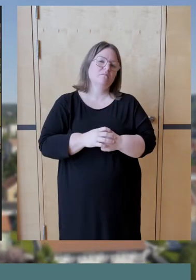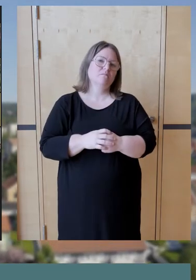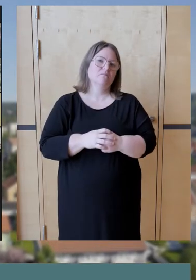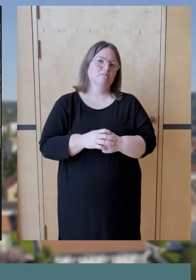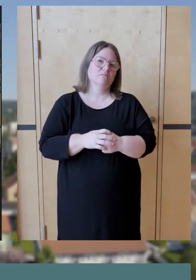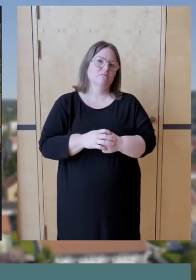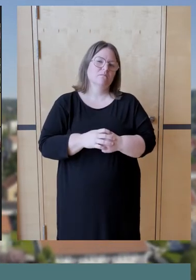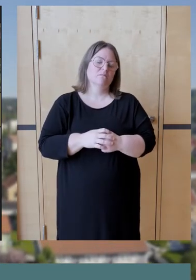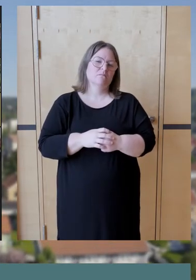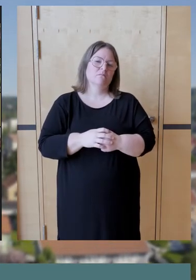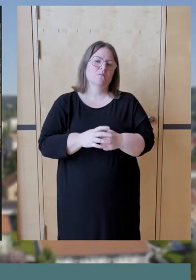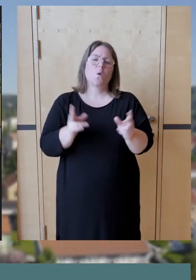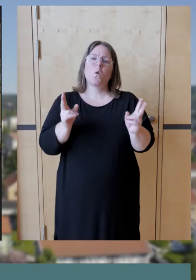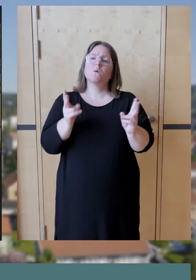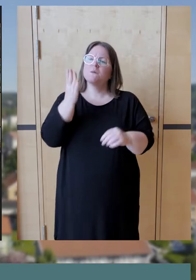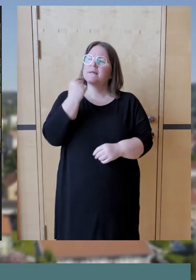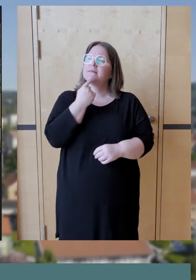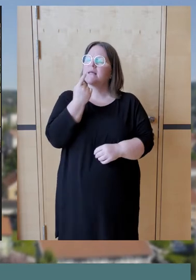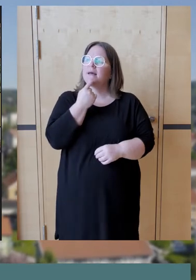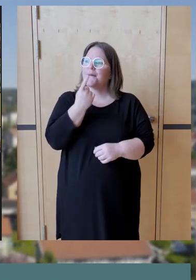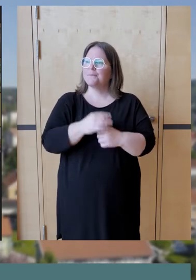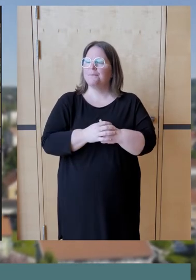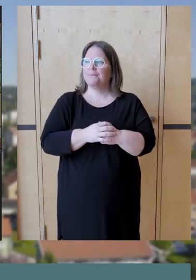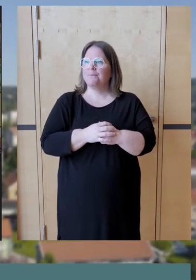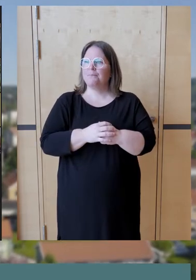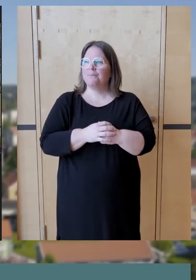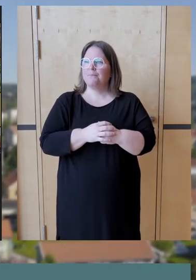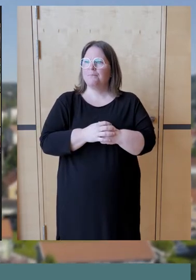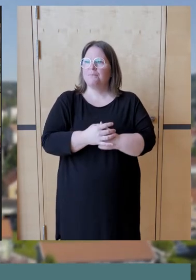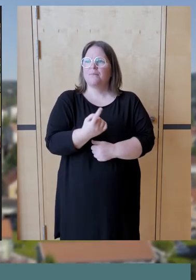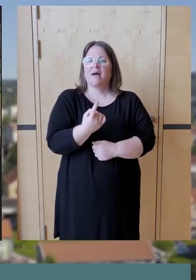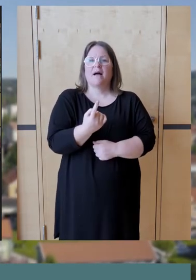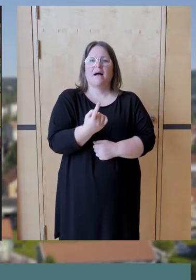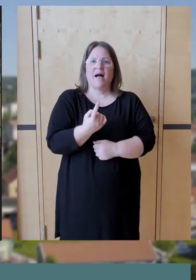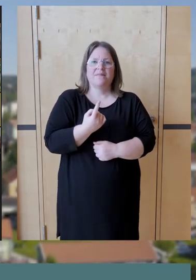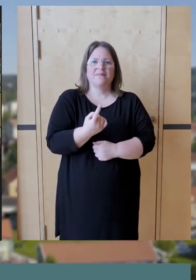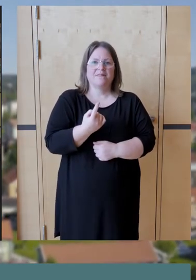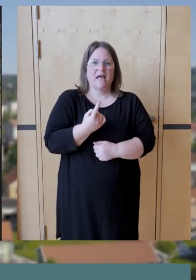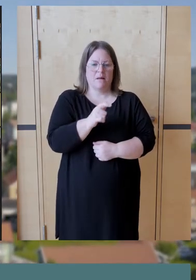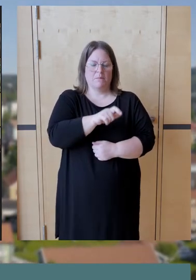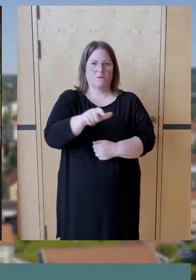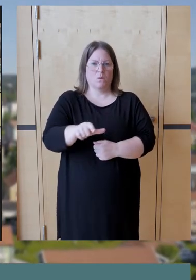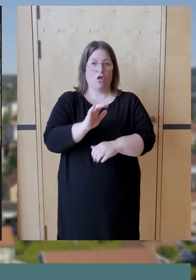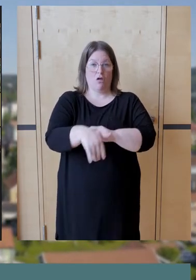Man kan också nämna här att andelen 80 % som bor på fel sida Platser i Sverige